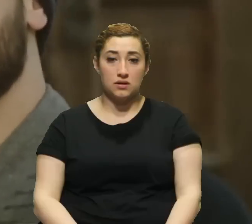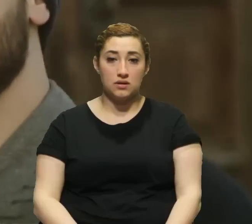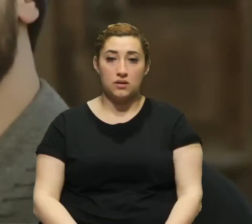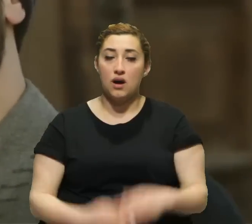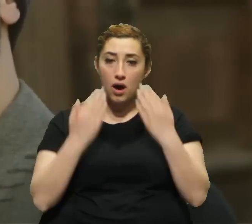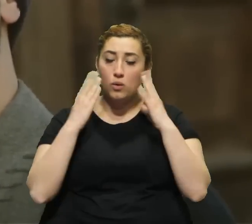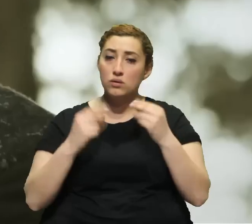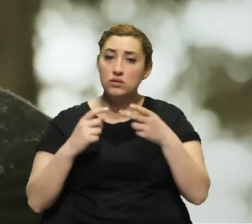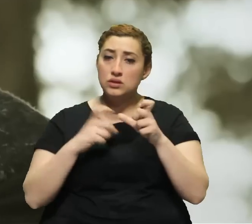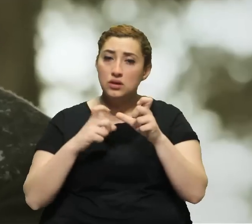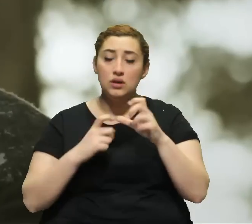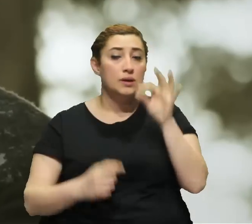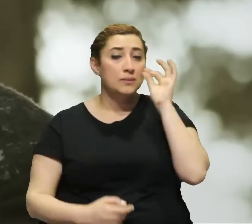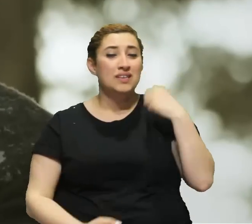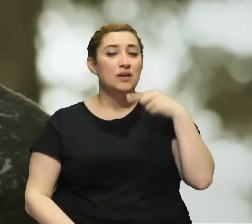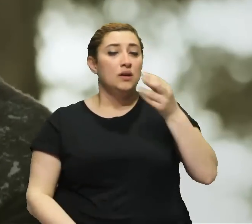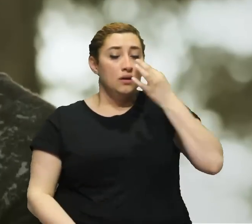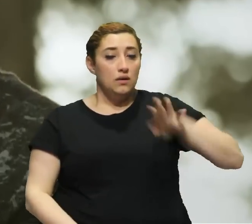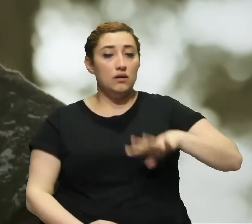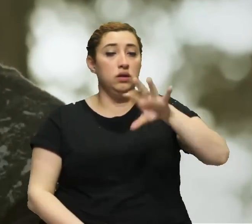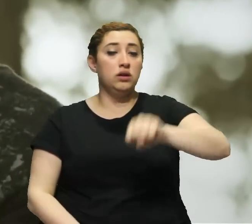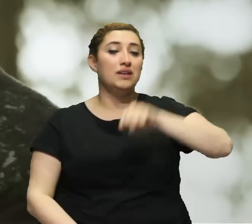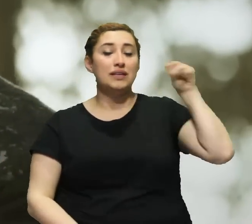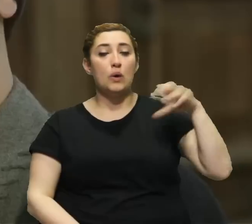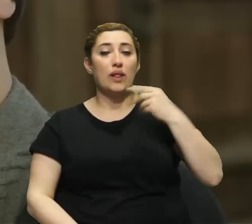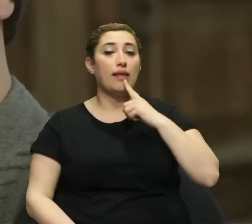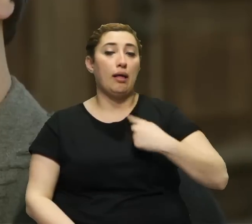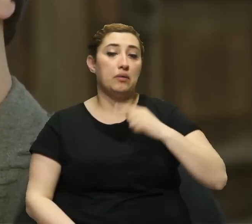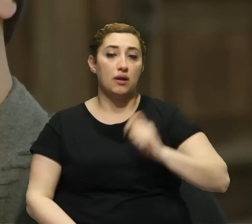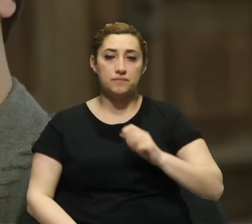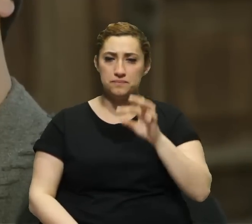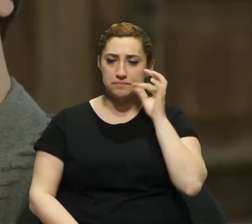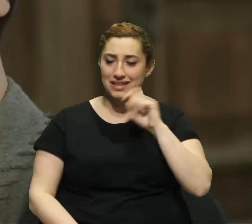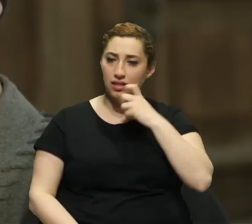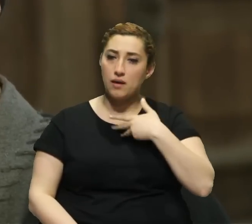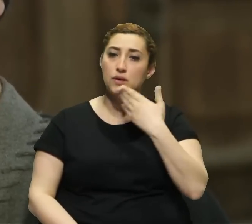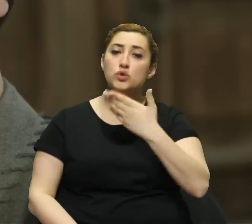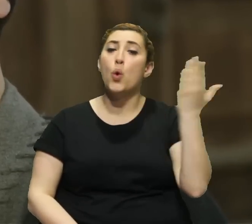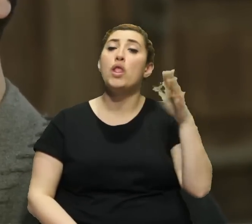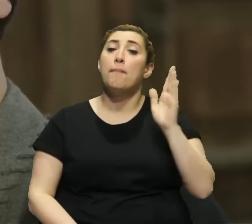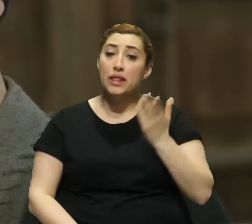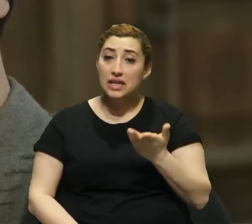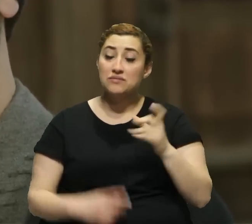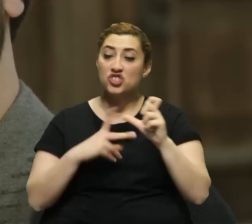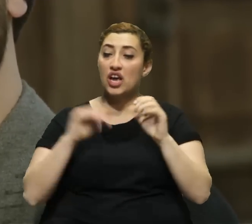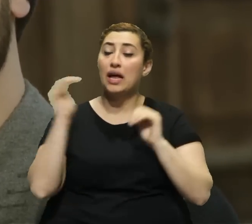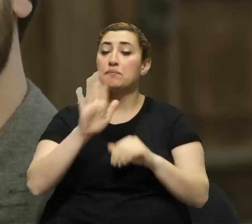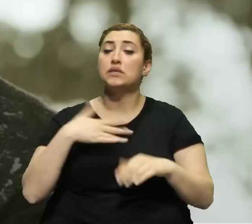Hayrolsun Sarı Ağa? Bey’imiz Beyzademizi alıp gelmemizi buyurmuştur. Bey dayımıza iletmemiş misiniz Şahin gelmek istemem der.